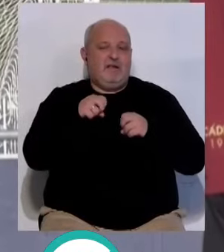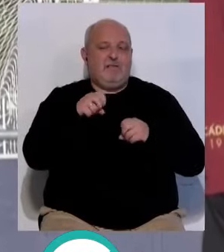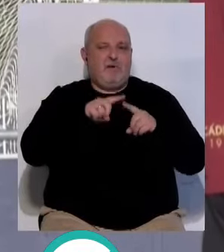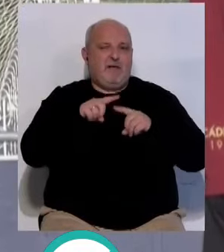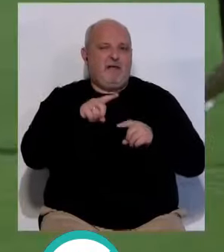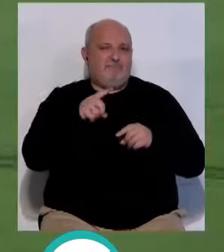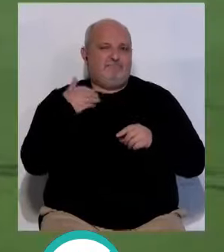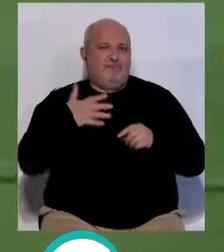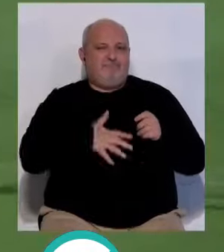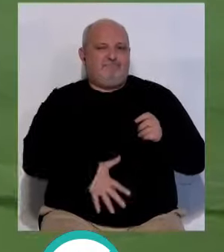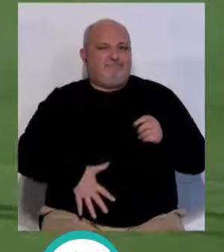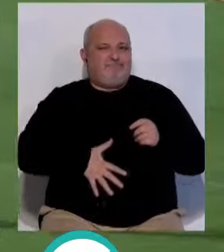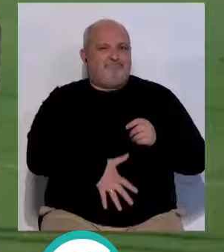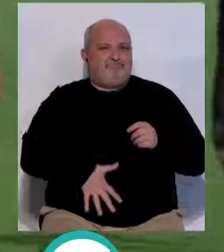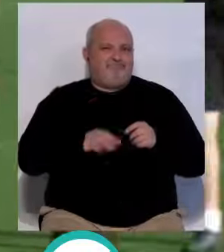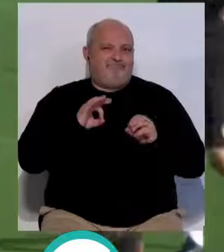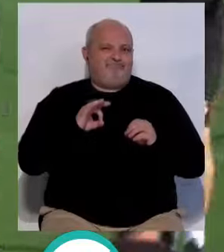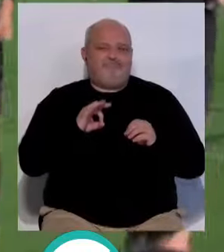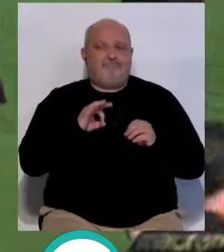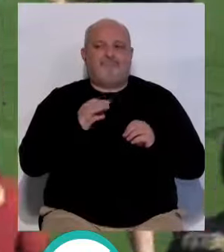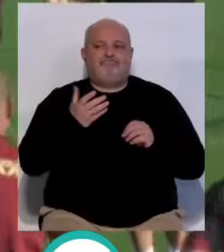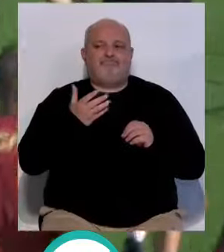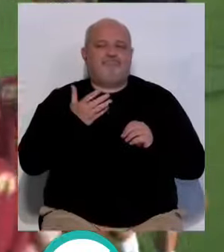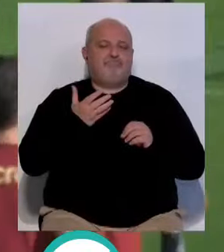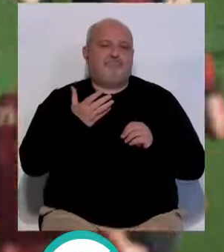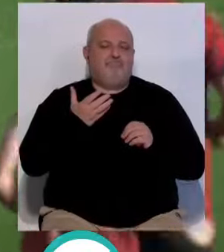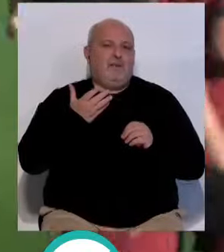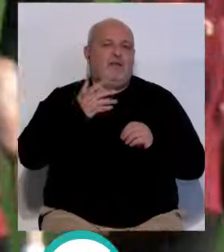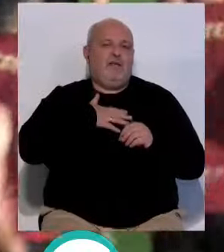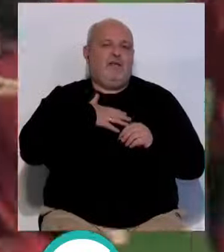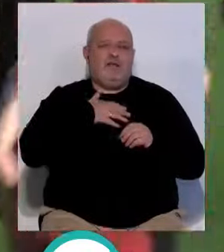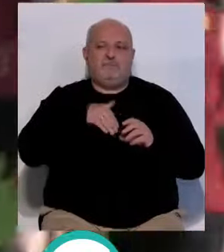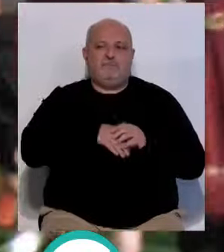que pero que así pasa la temporada per cas las circunstancias que han tenido algunos jugadores